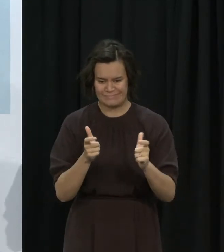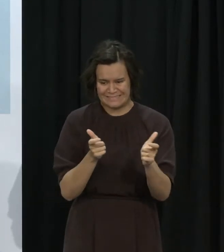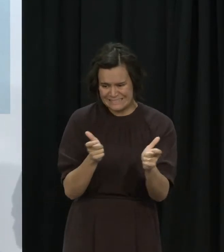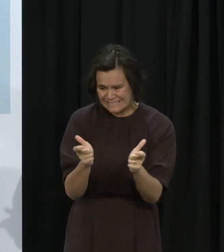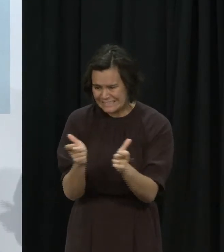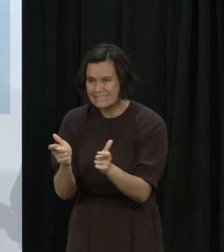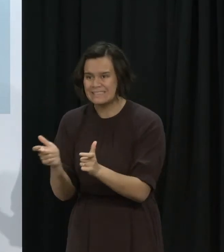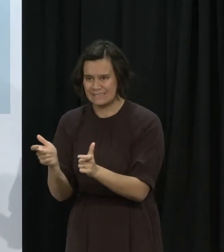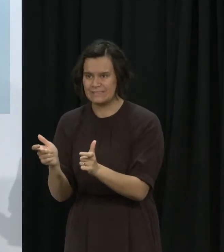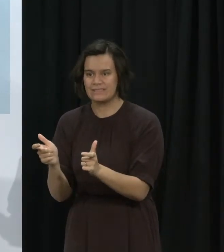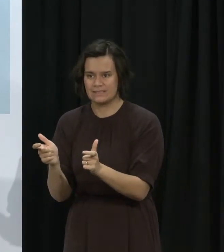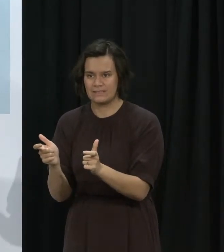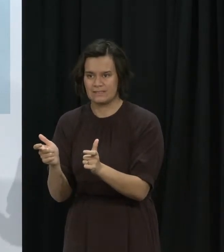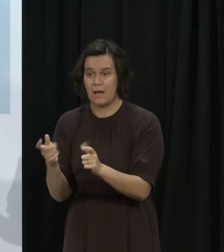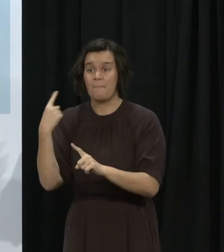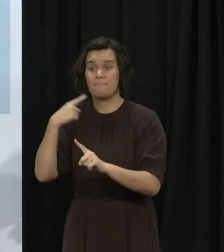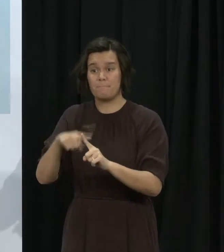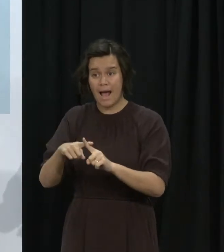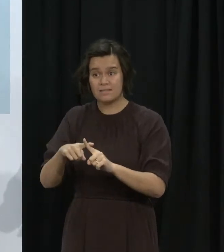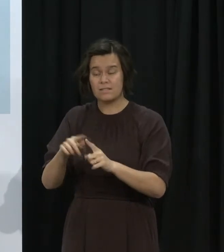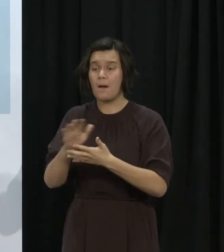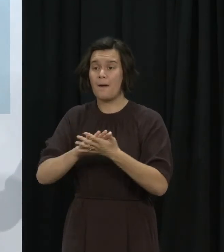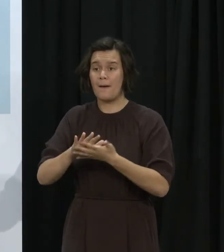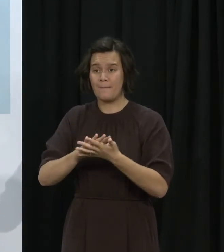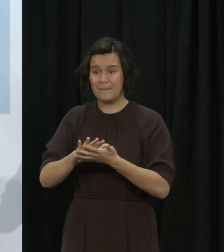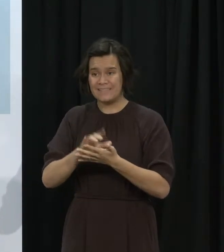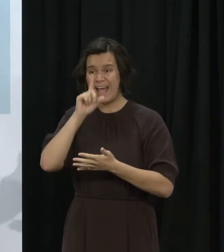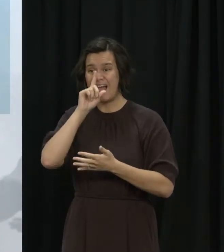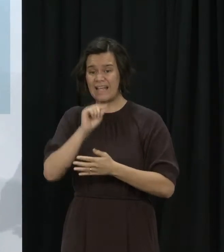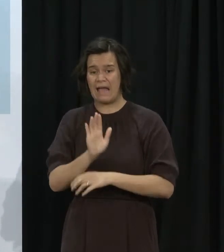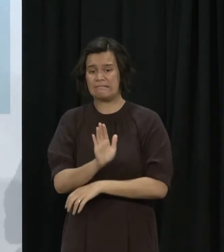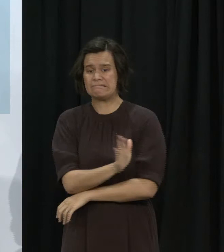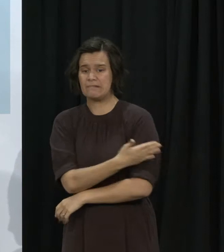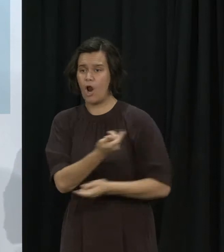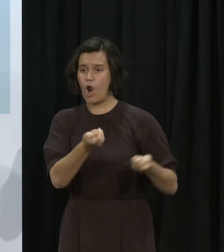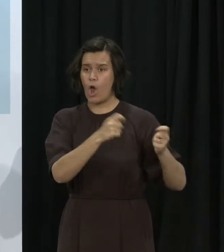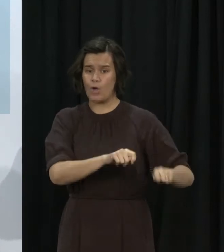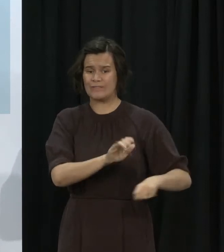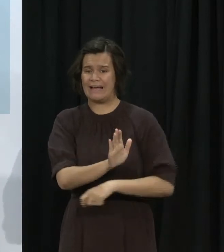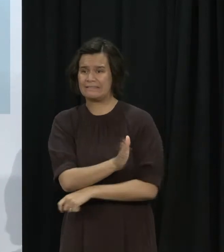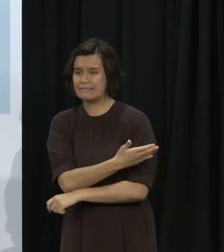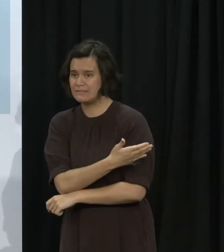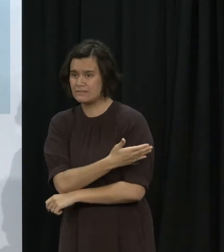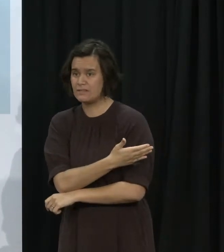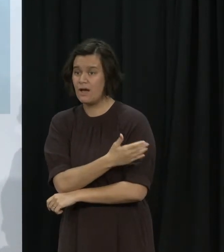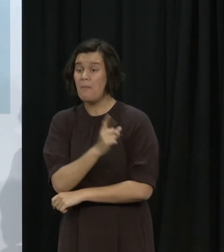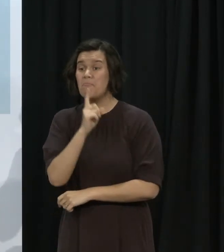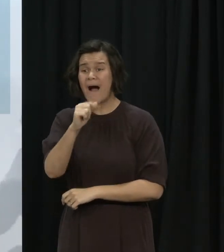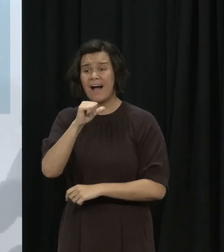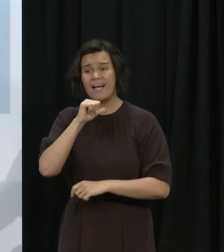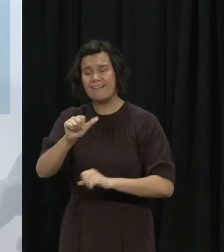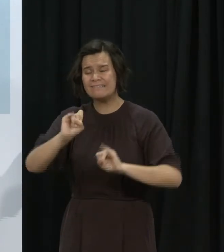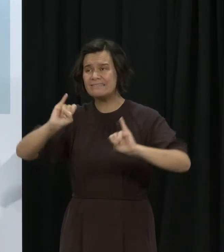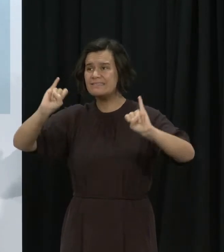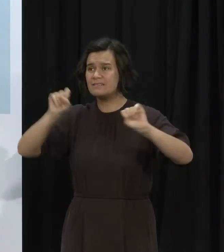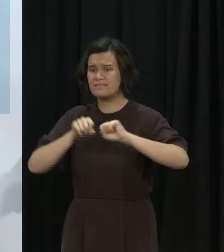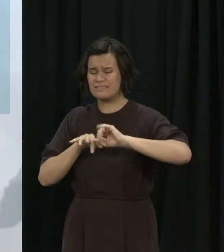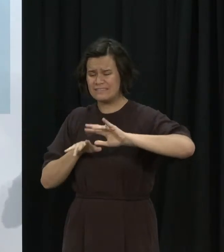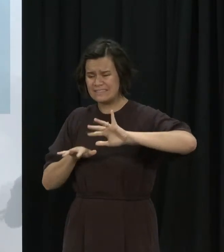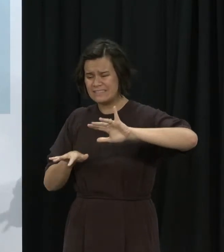ngana ki te whakaroa i te horapa. Ma tena ka whai waahi